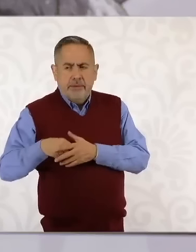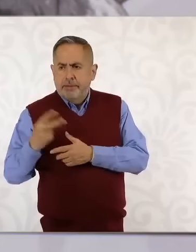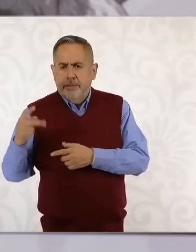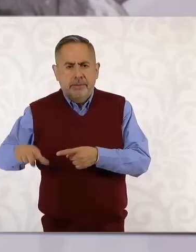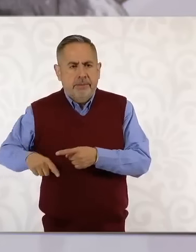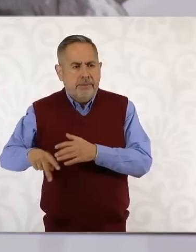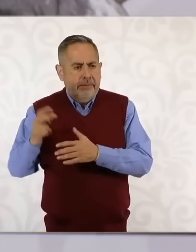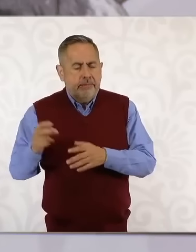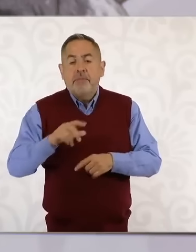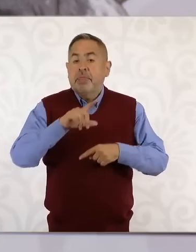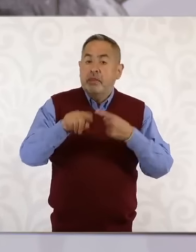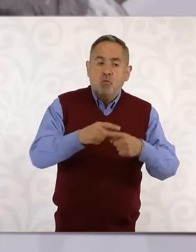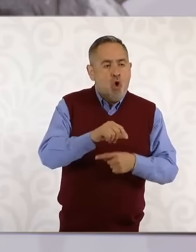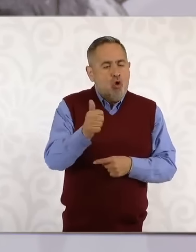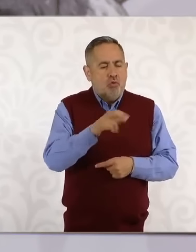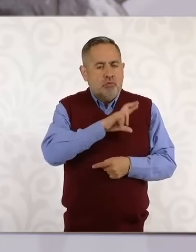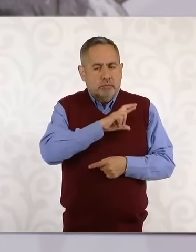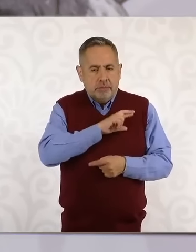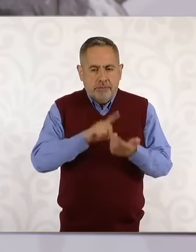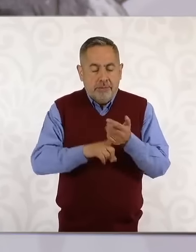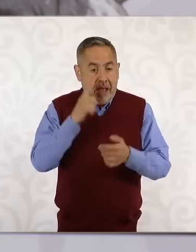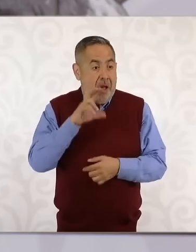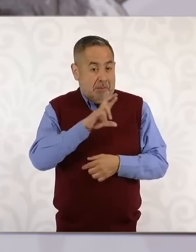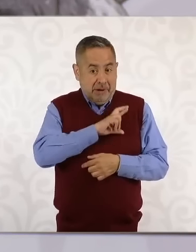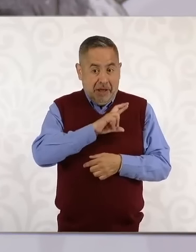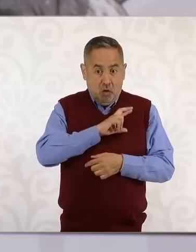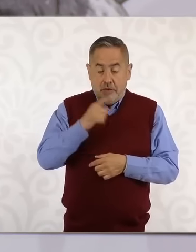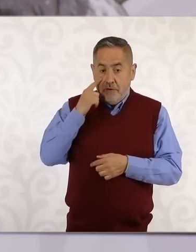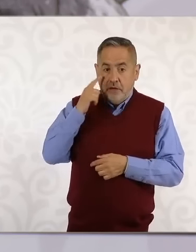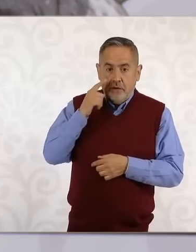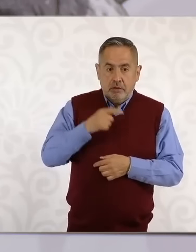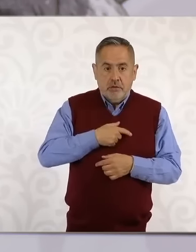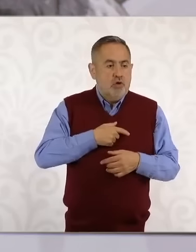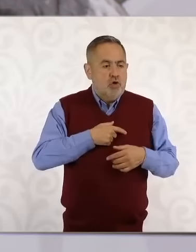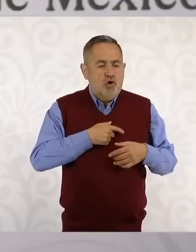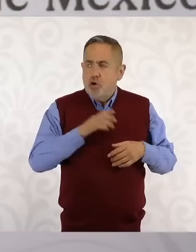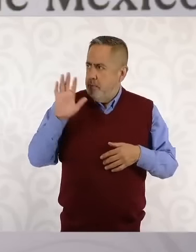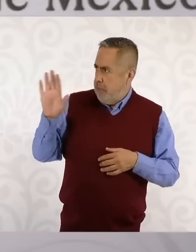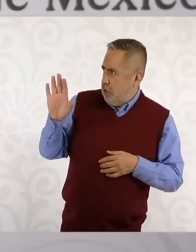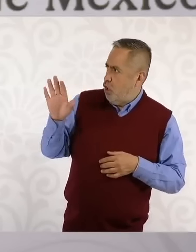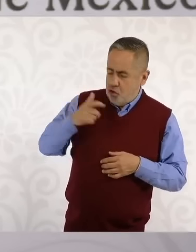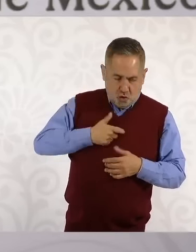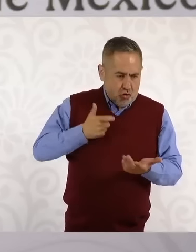Hubo otro esquema que los privados invertían y le vendían toda la electricidad a Comisión Federal de